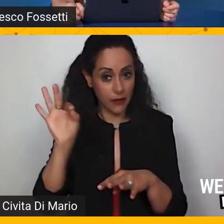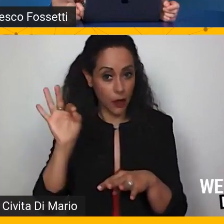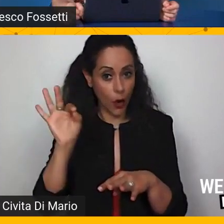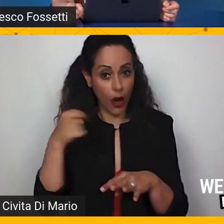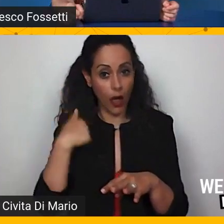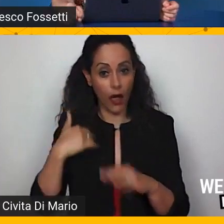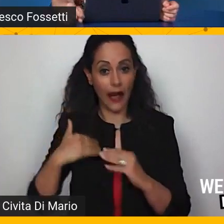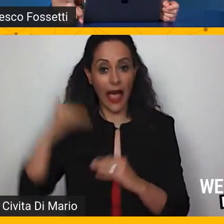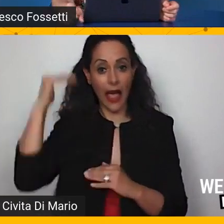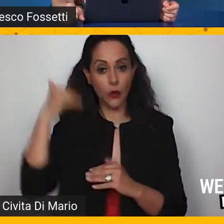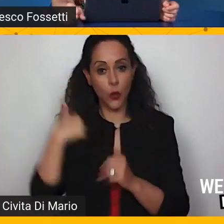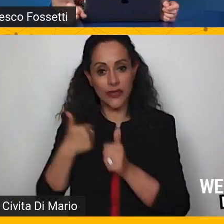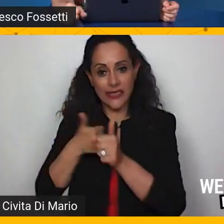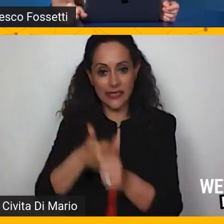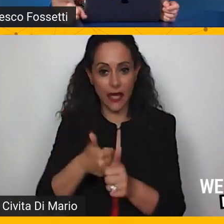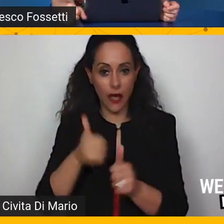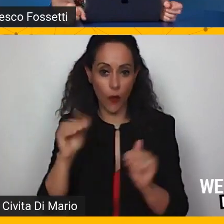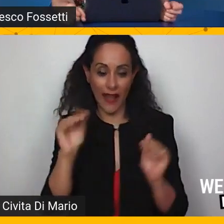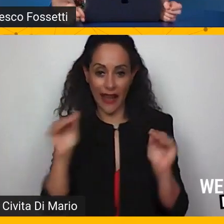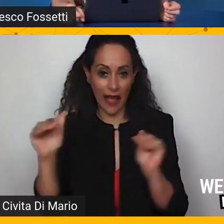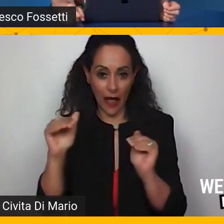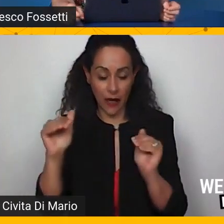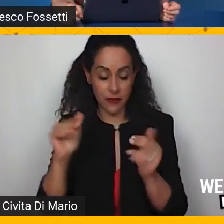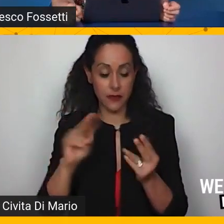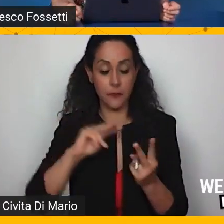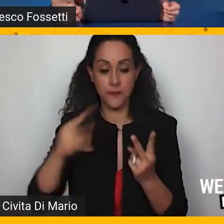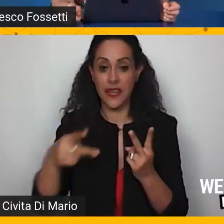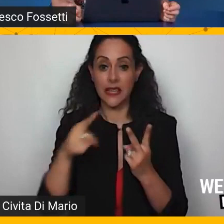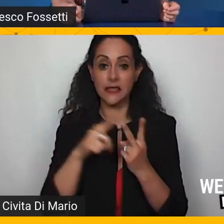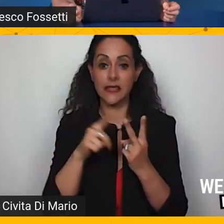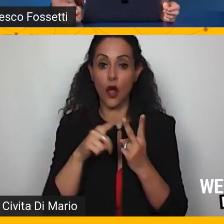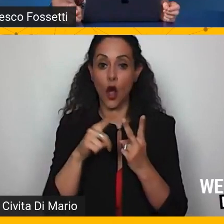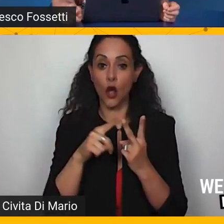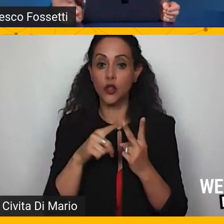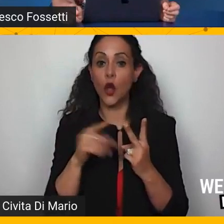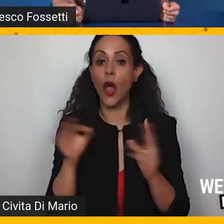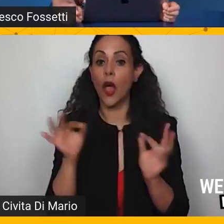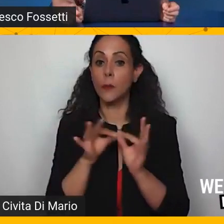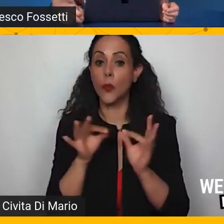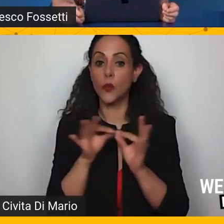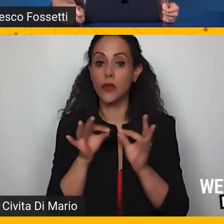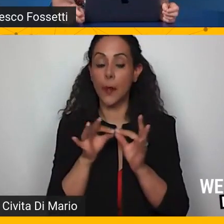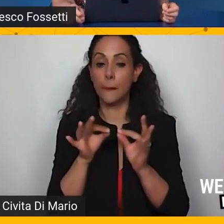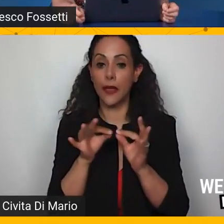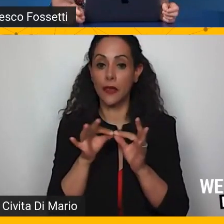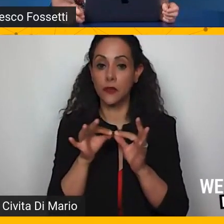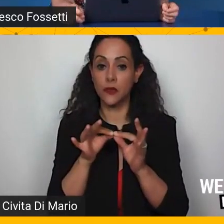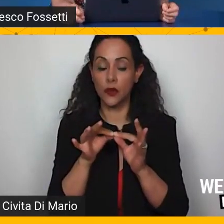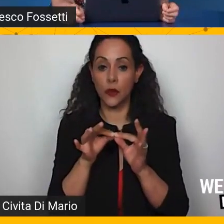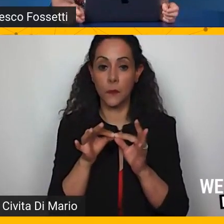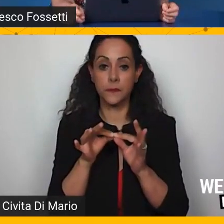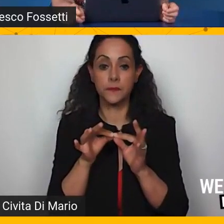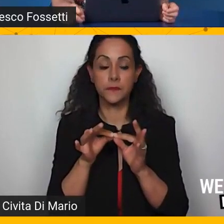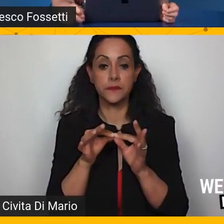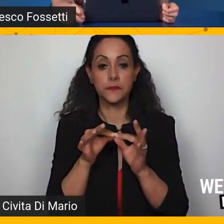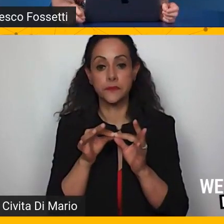come adulti che seguono dei ragazzi in secondo appuntamento